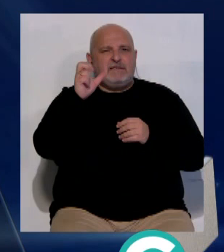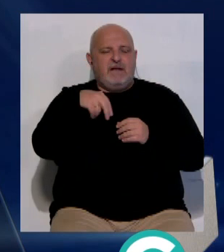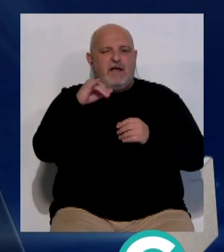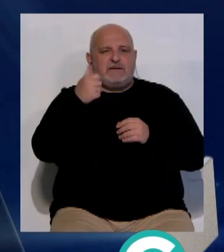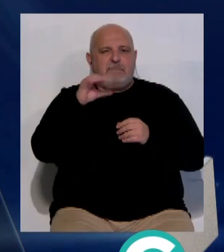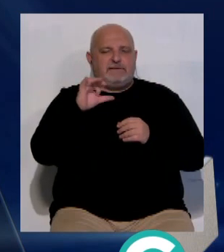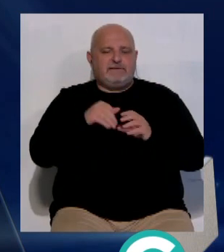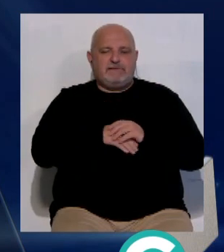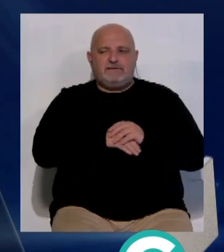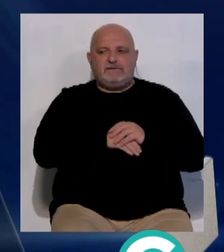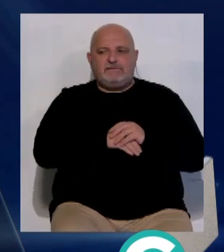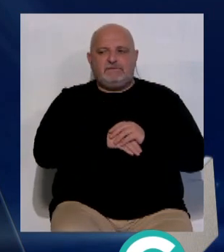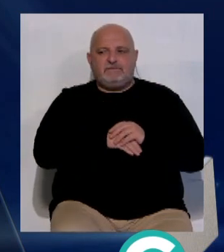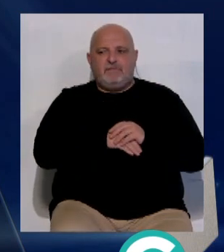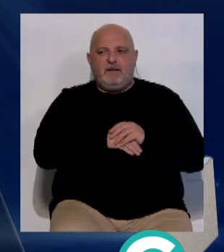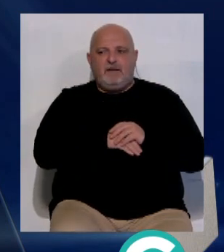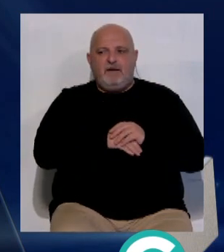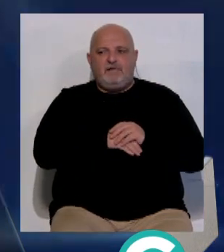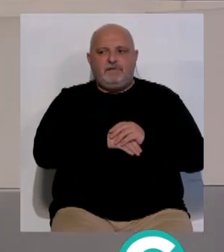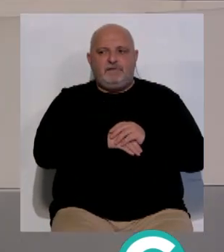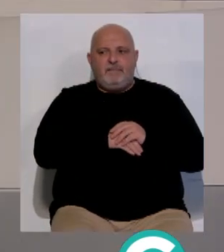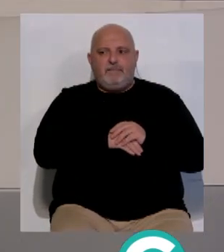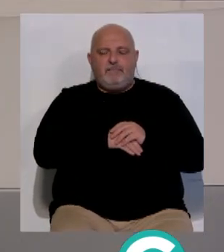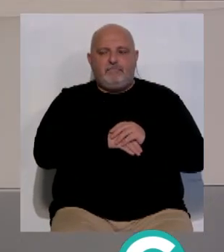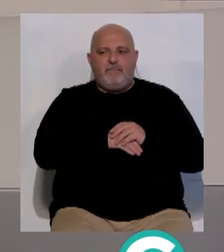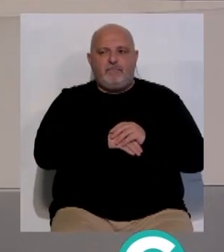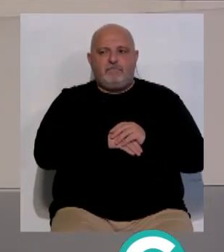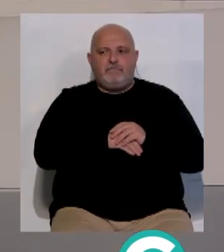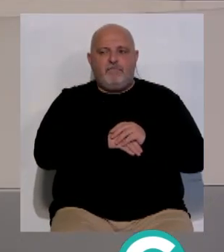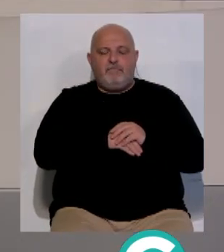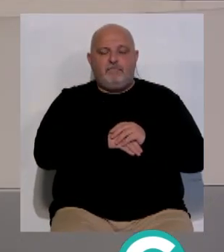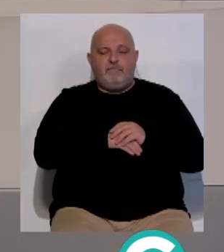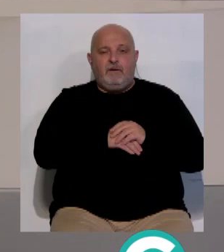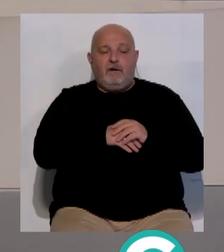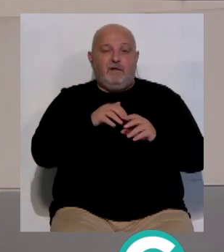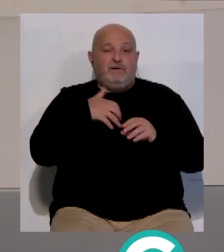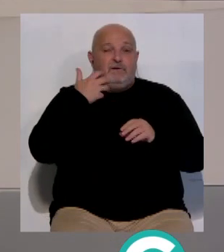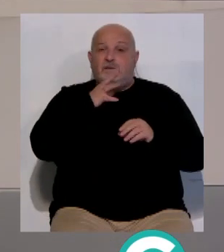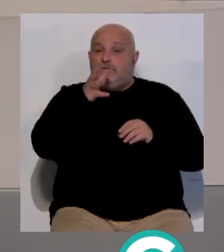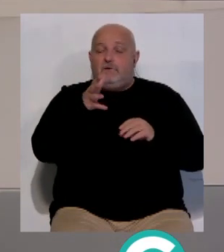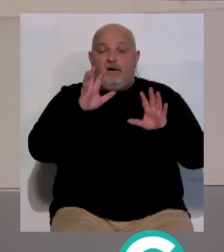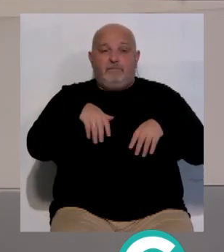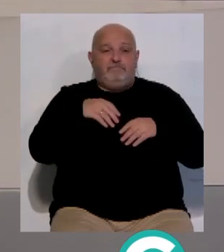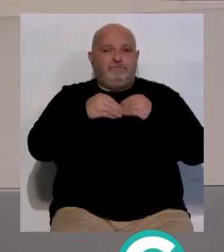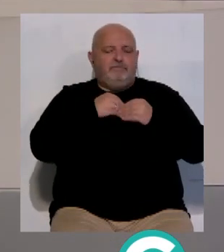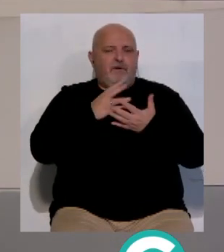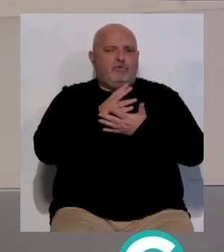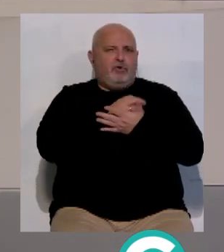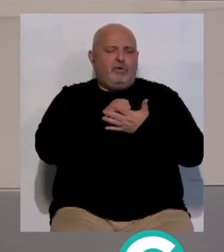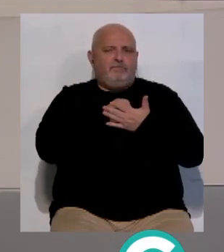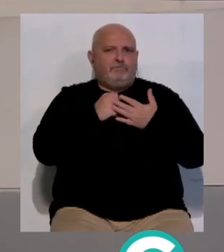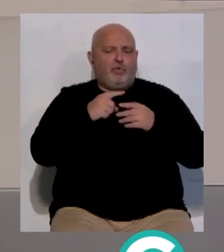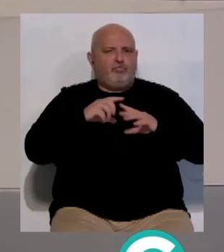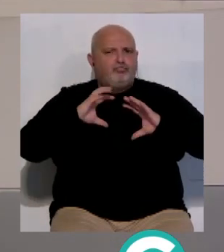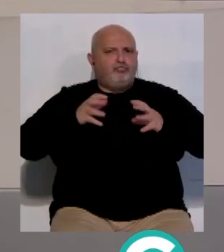aspas y da rabia especialmente porque el Cádiz salió con muchísima personalidad a balaidos